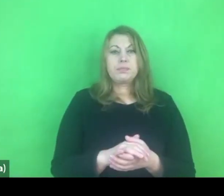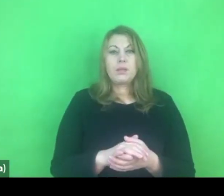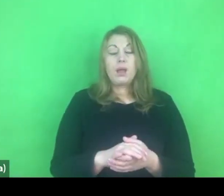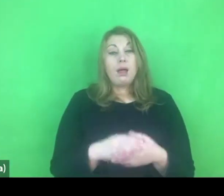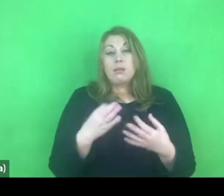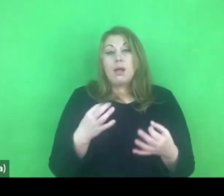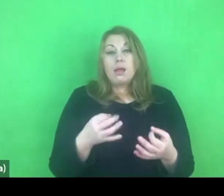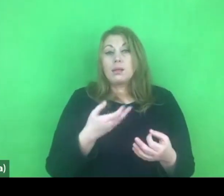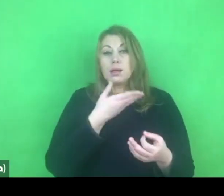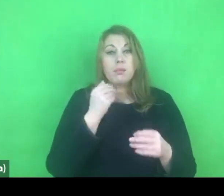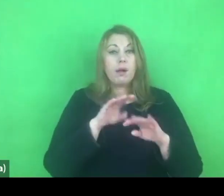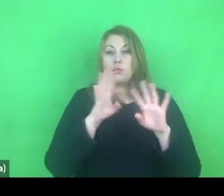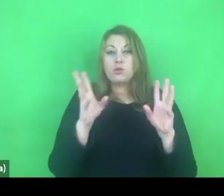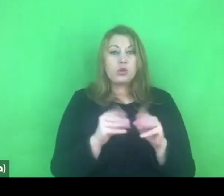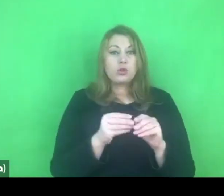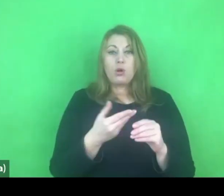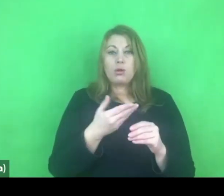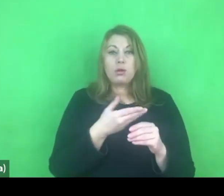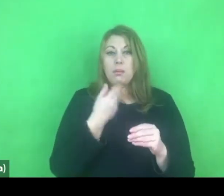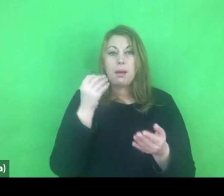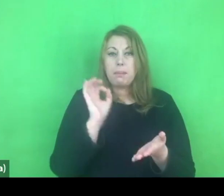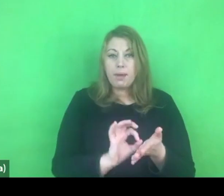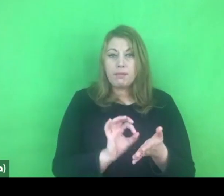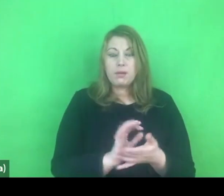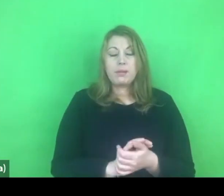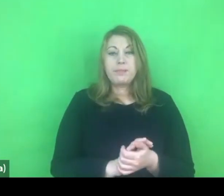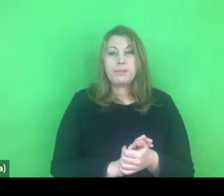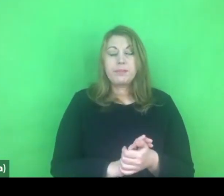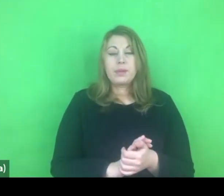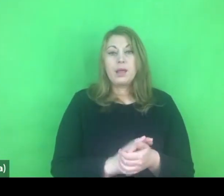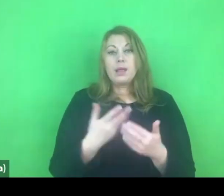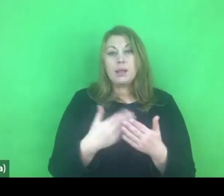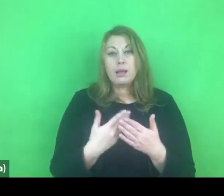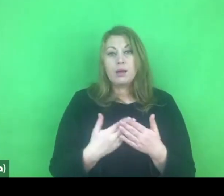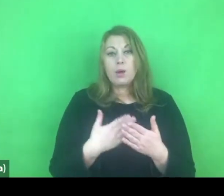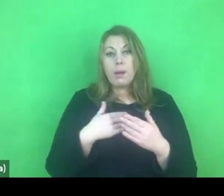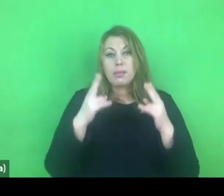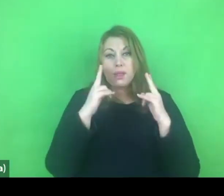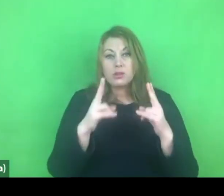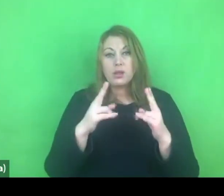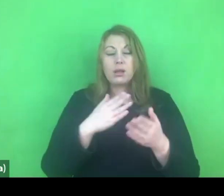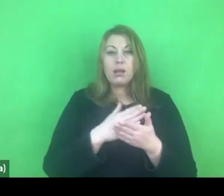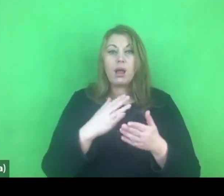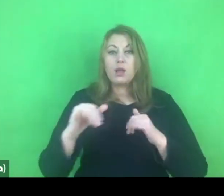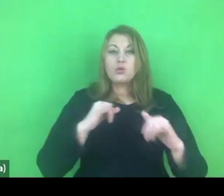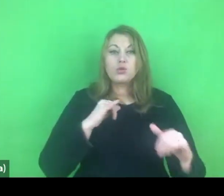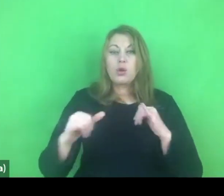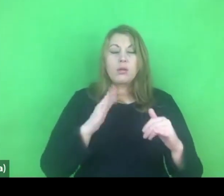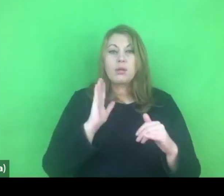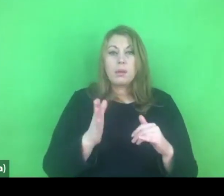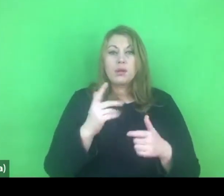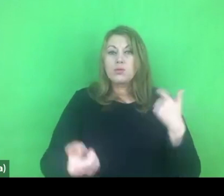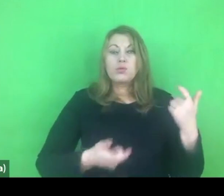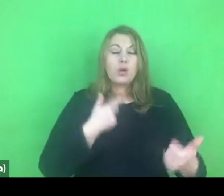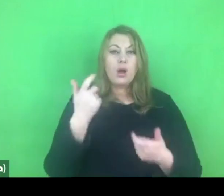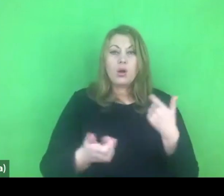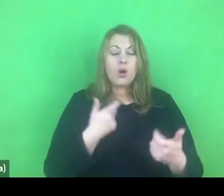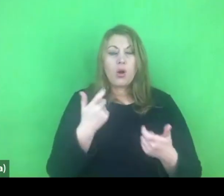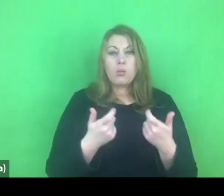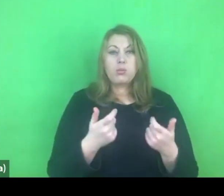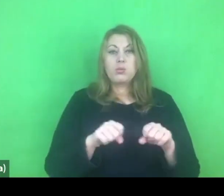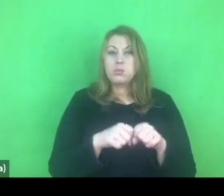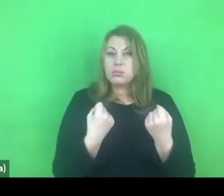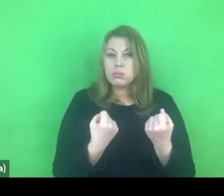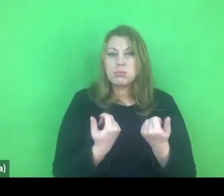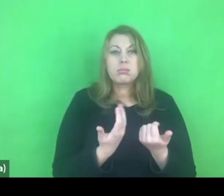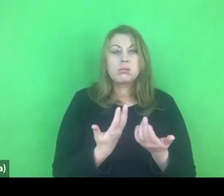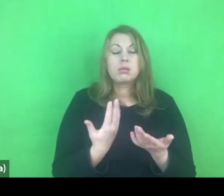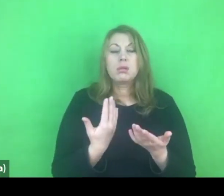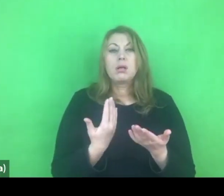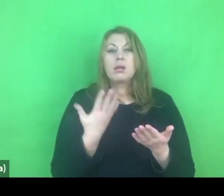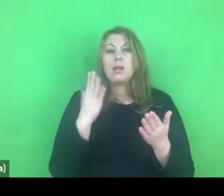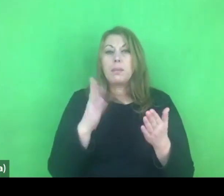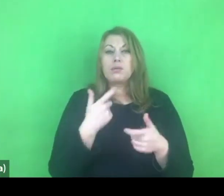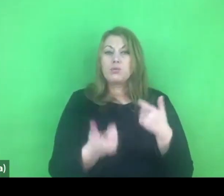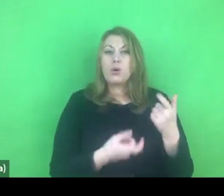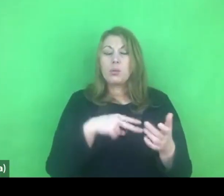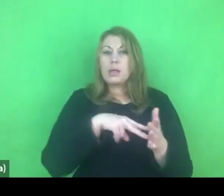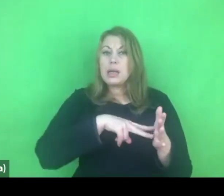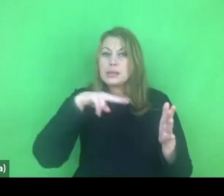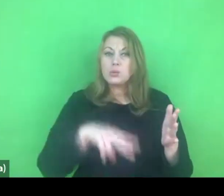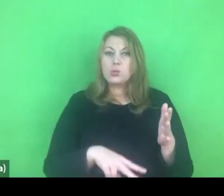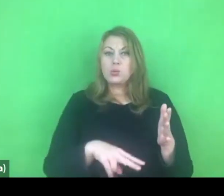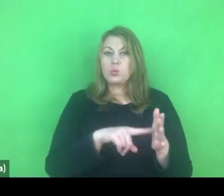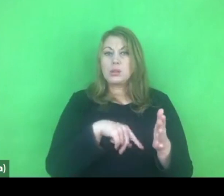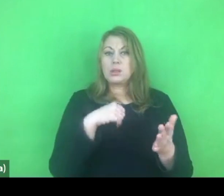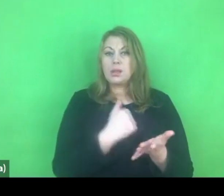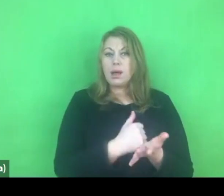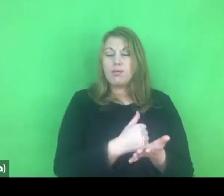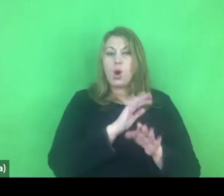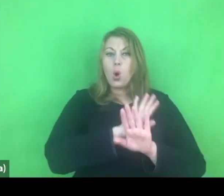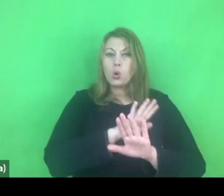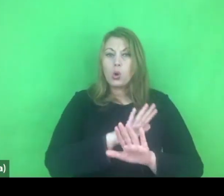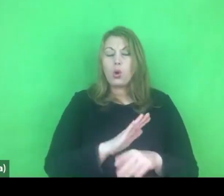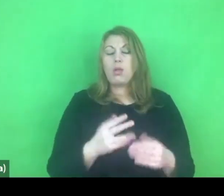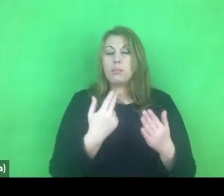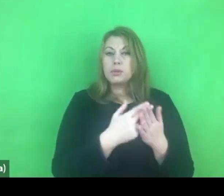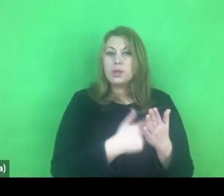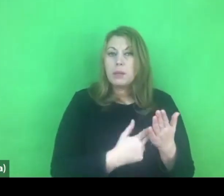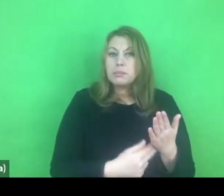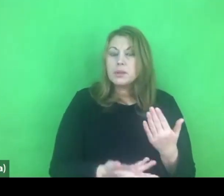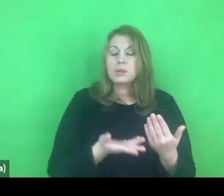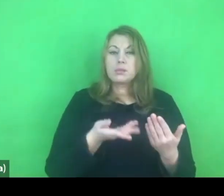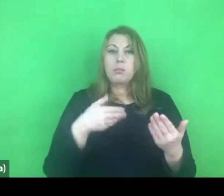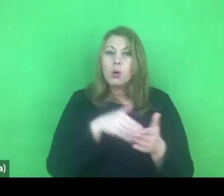Miejmy nadzieję, że dalej się rząd nie będzie posuwał w tym wypisywaniu się i rezygnowaniu z różnych ustaw czy też aktów prawnych, które nam służą do tej pory.